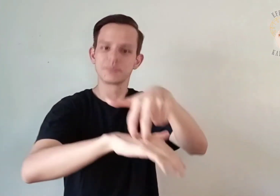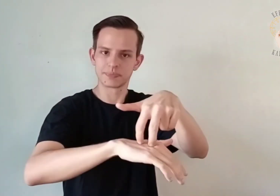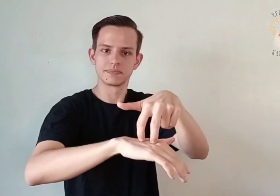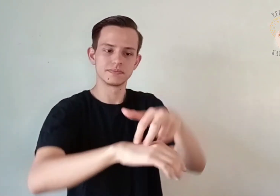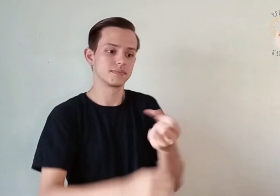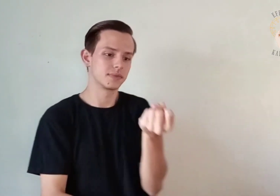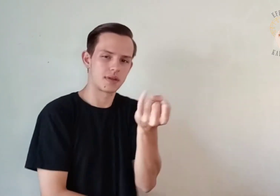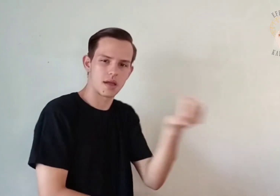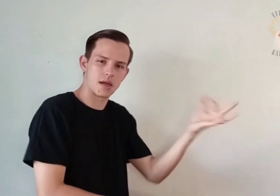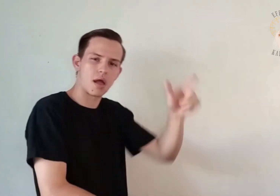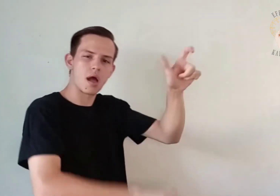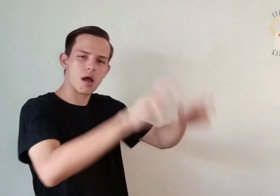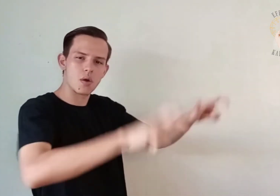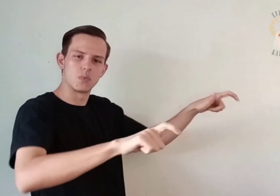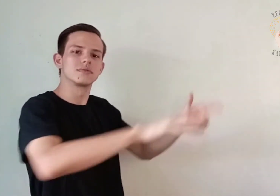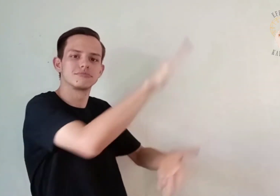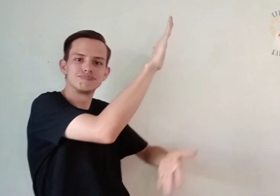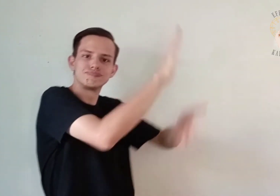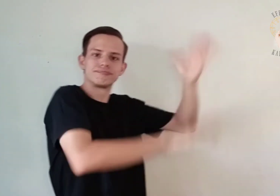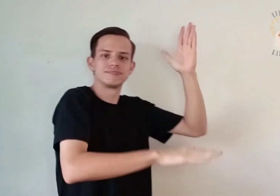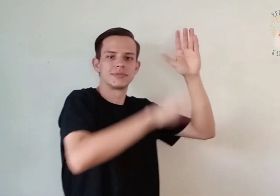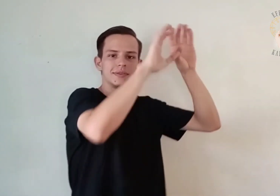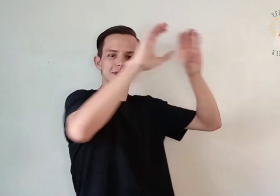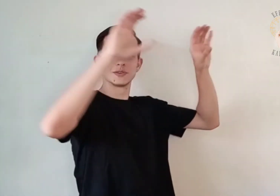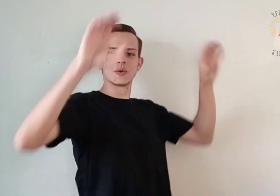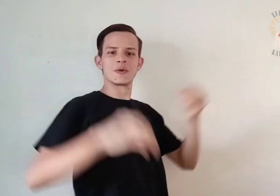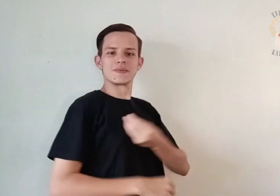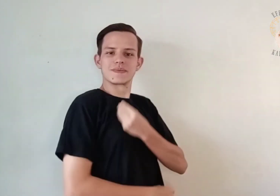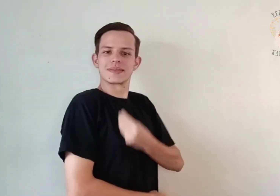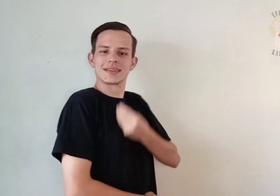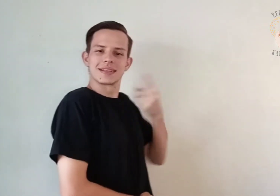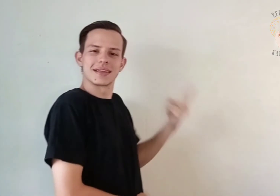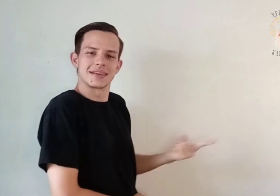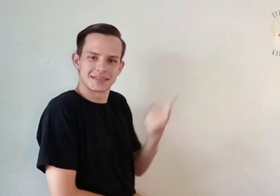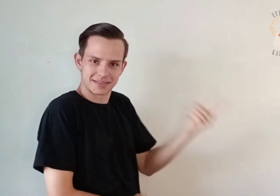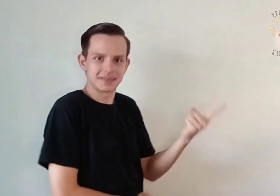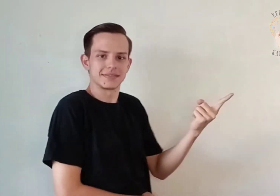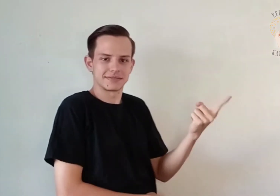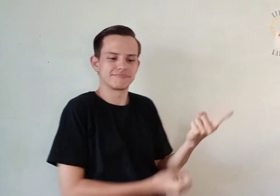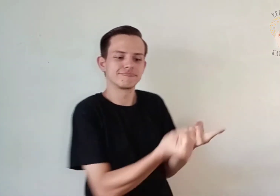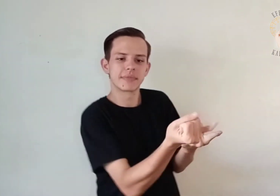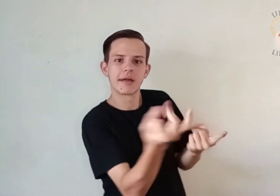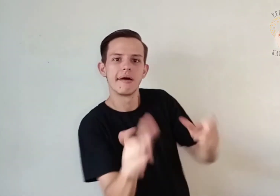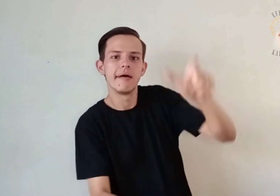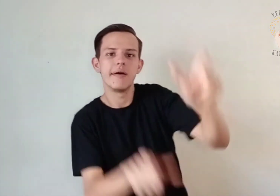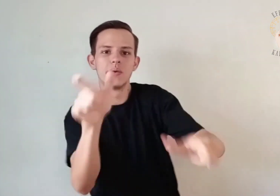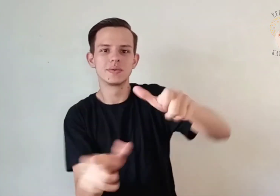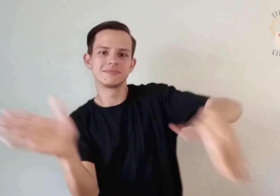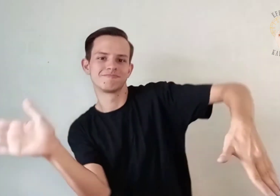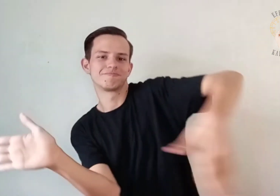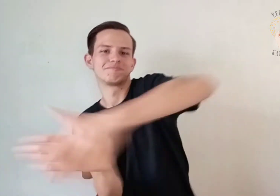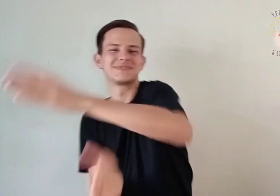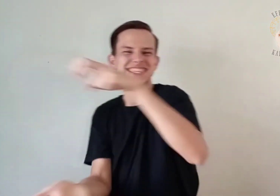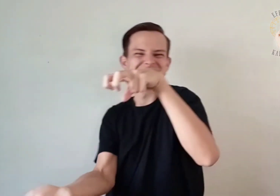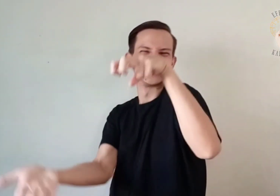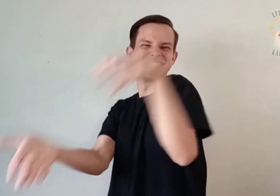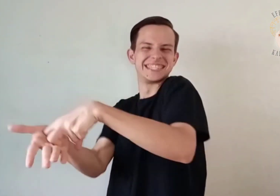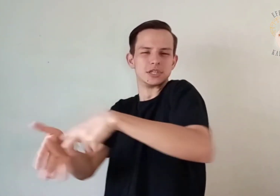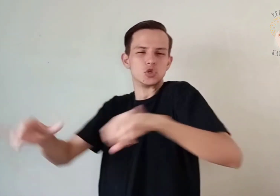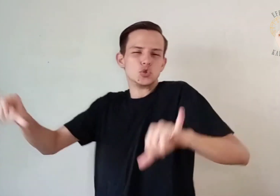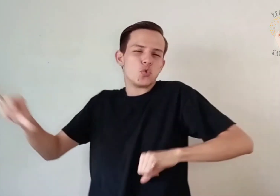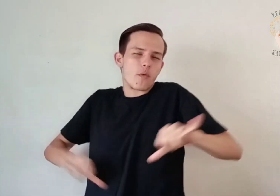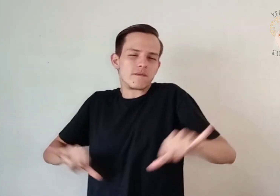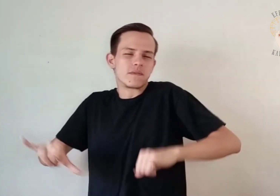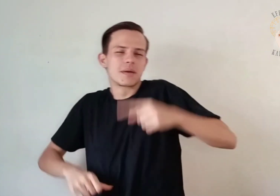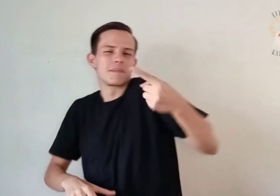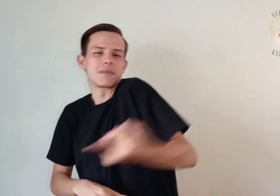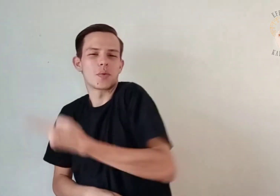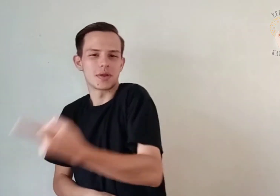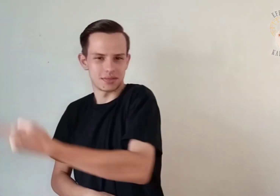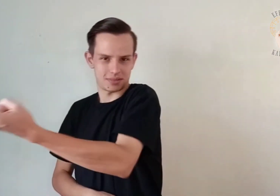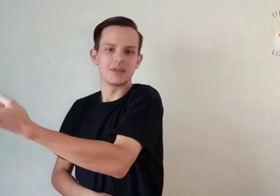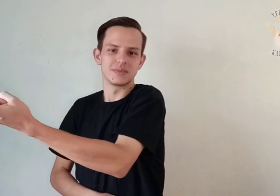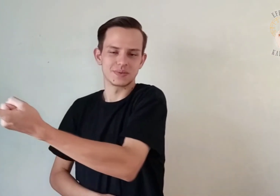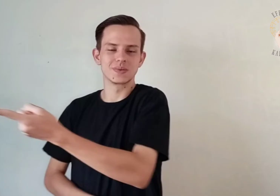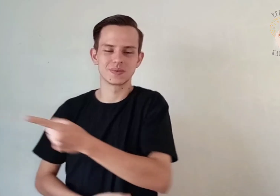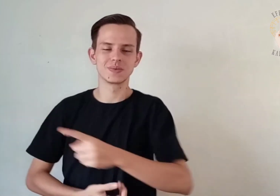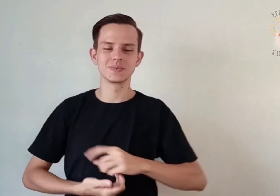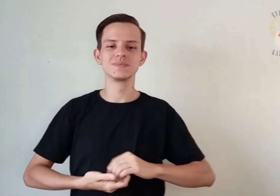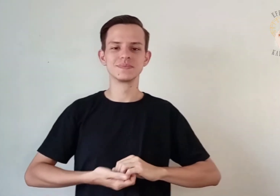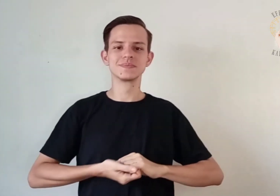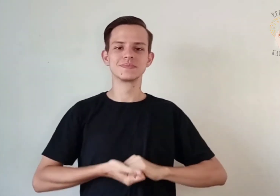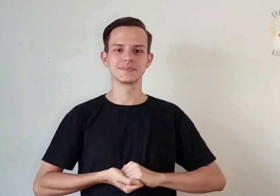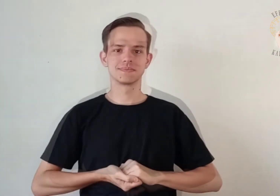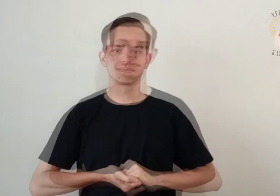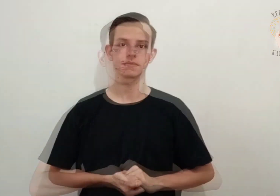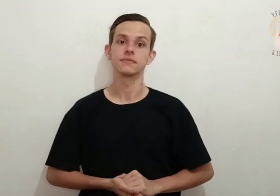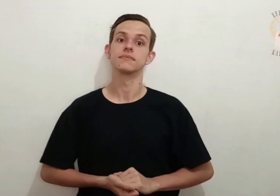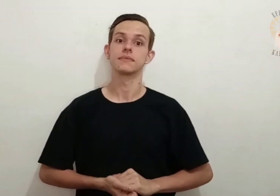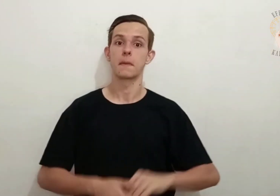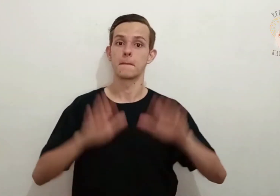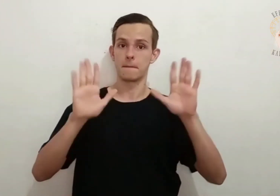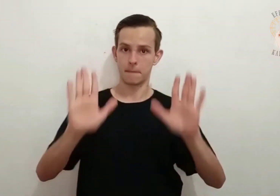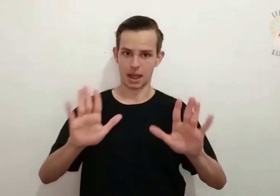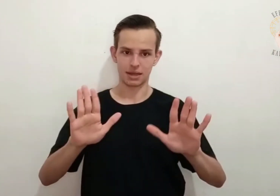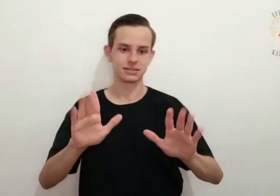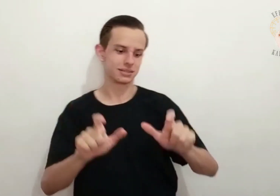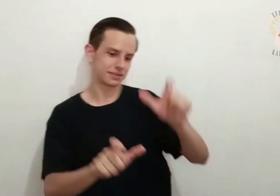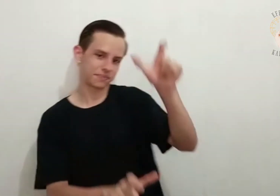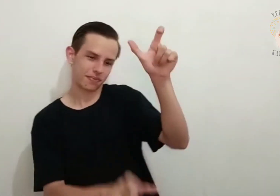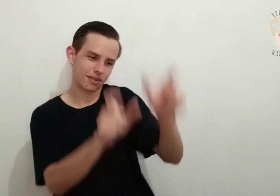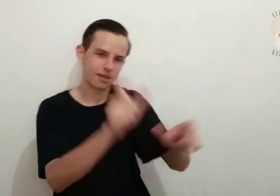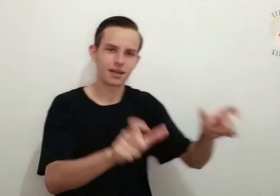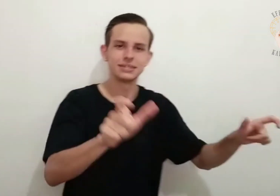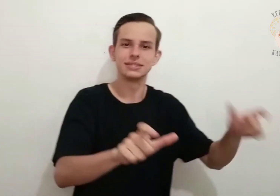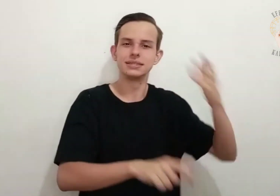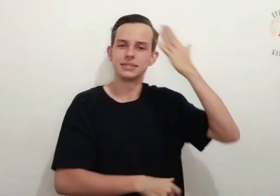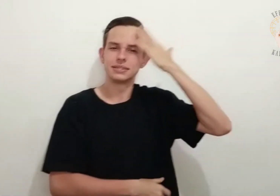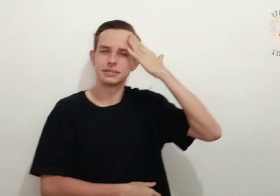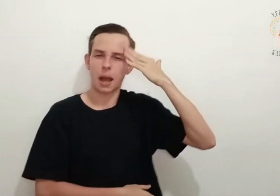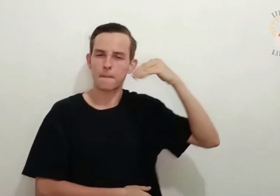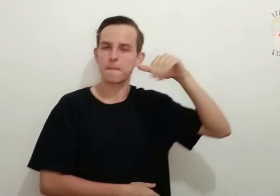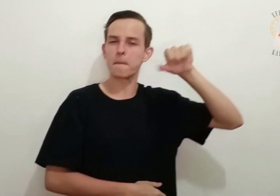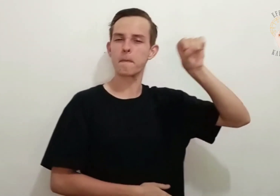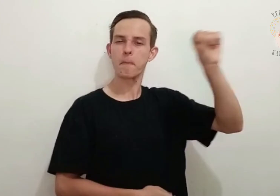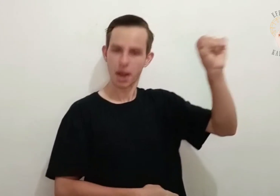uns para a vida eterna, outros para opróbrio eterno. (Dn 12, 3) Mas os que tiverem sido sábios